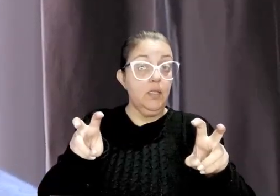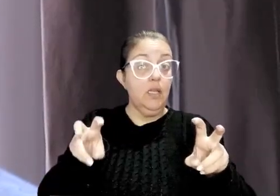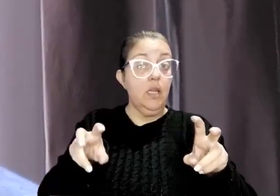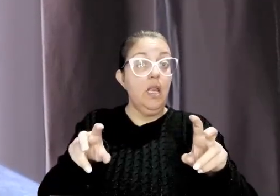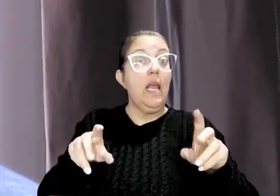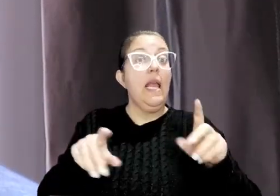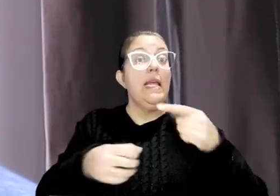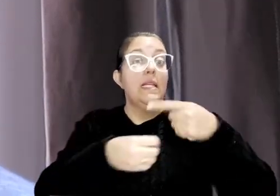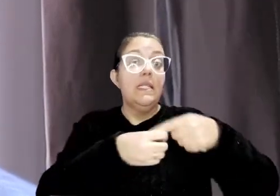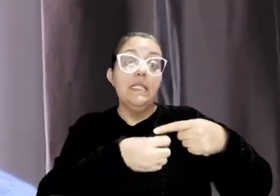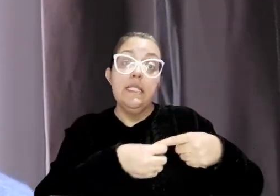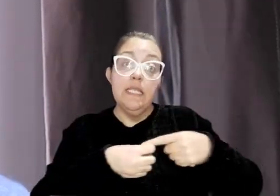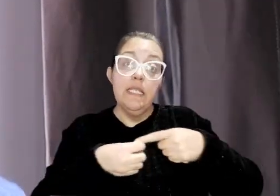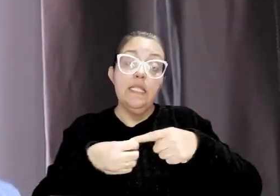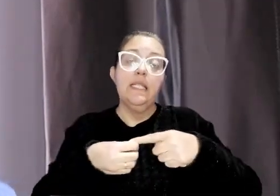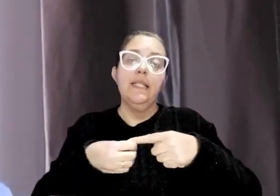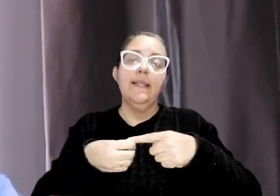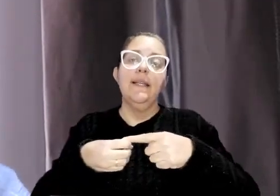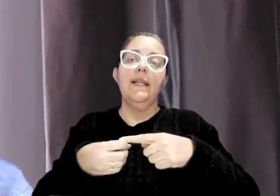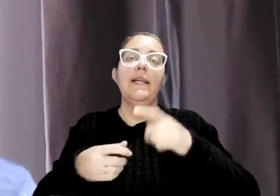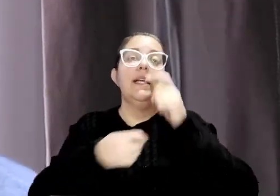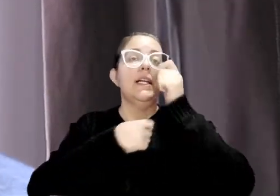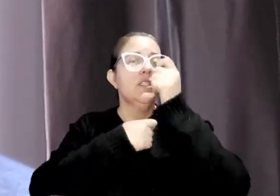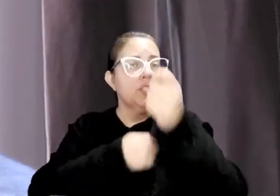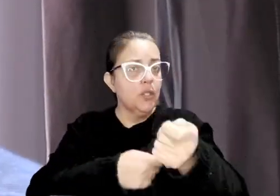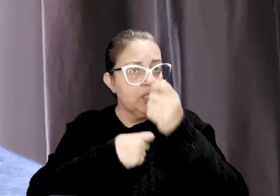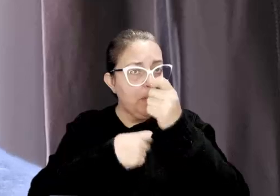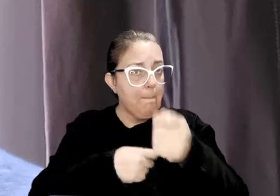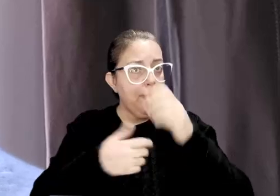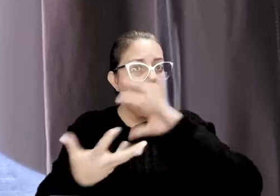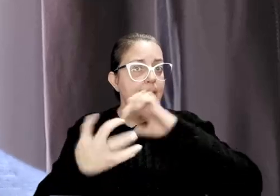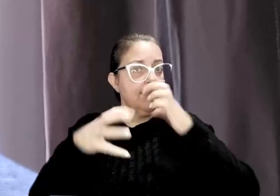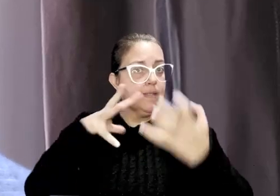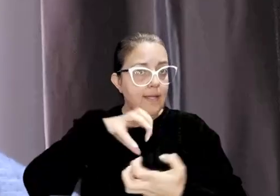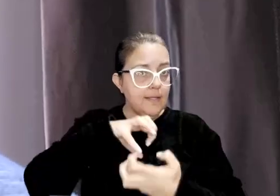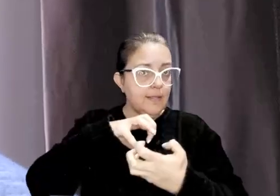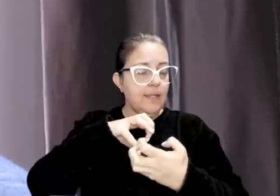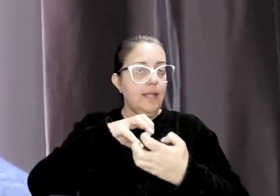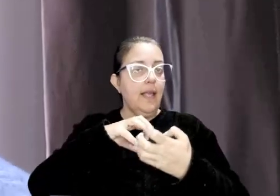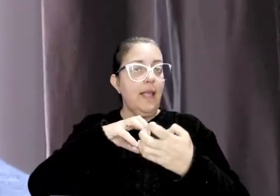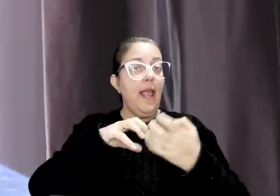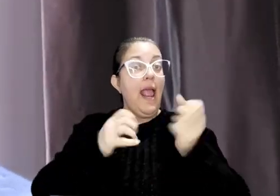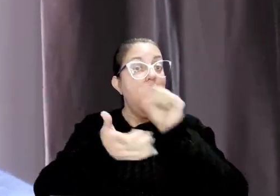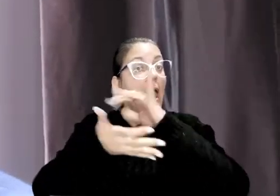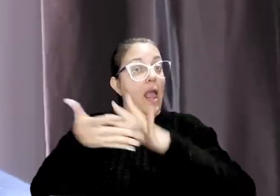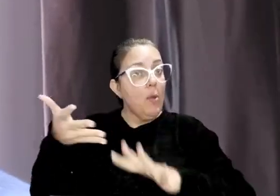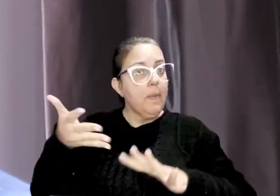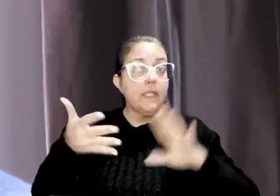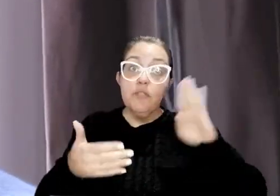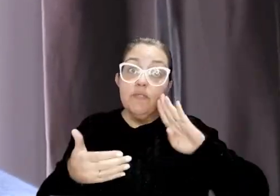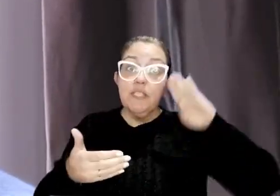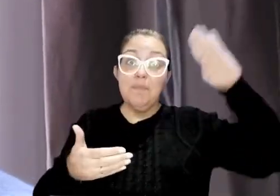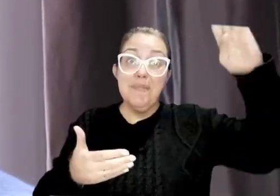artesanal é uma atidade Econômica preponderante naquele município a partir da chegada de de